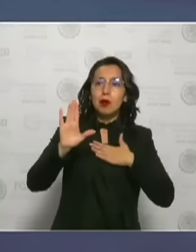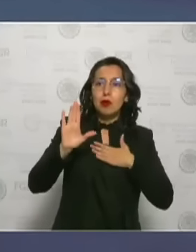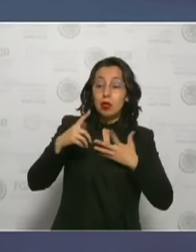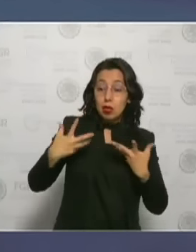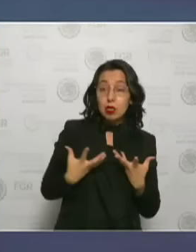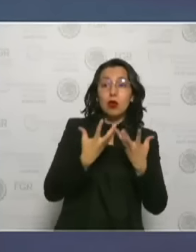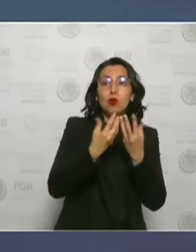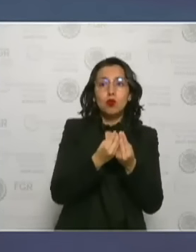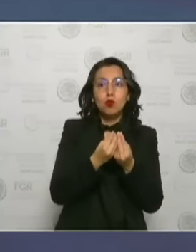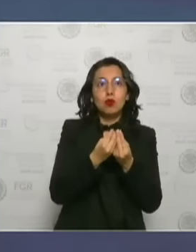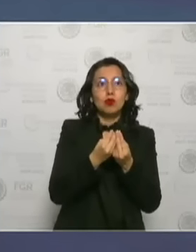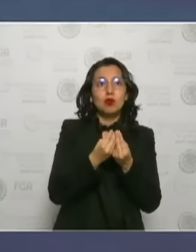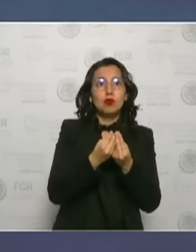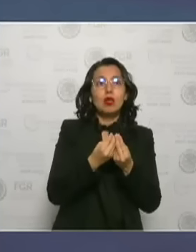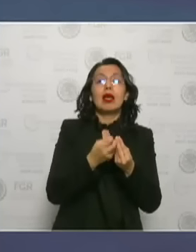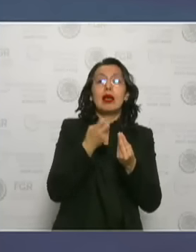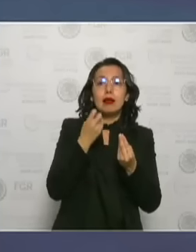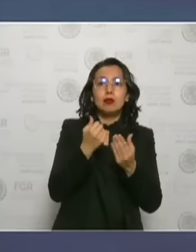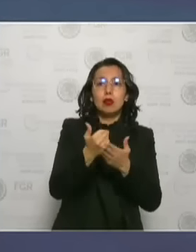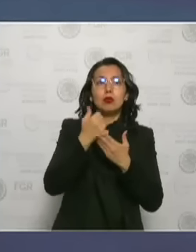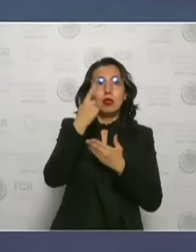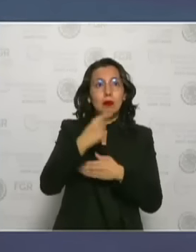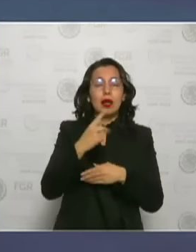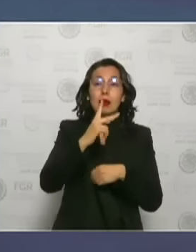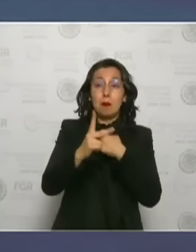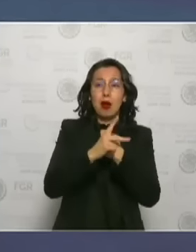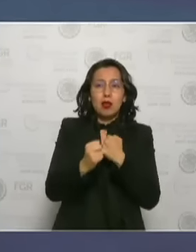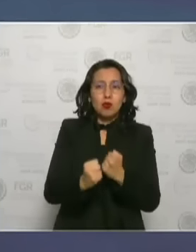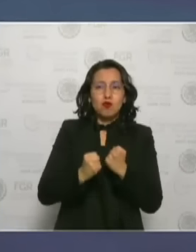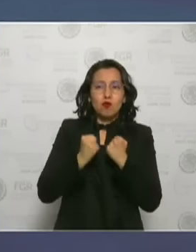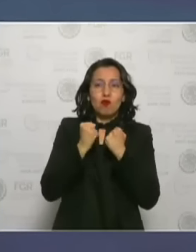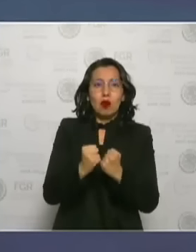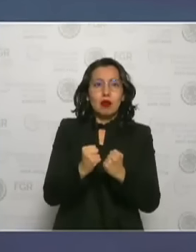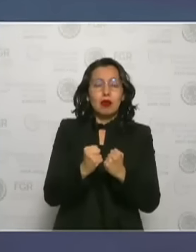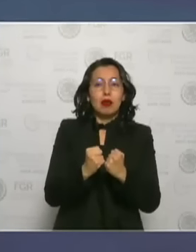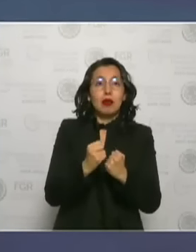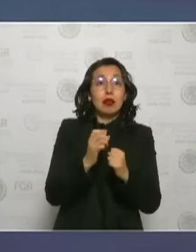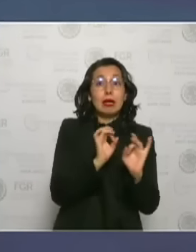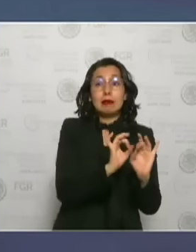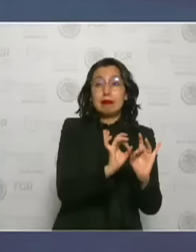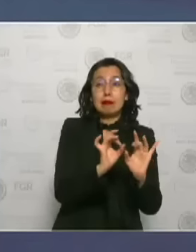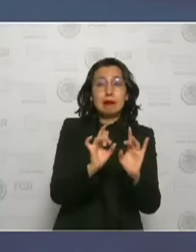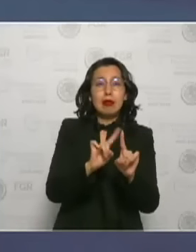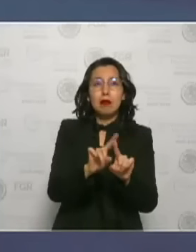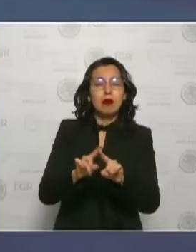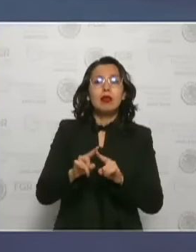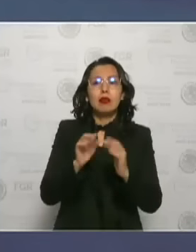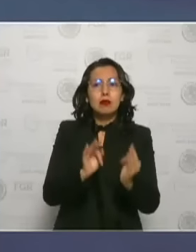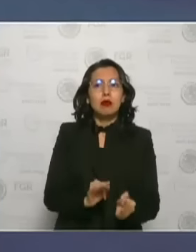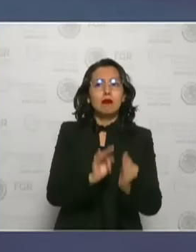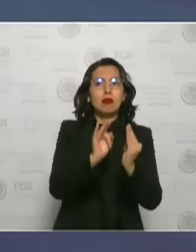y juntas hacemos un estado mexicano fuerte que puede enfrentar el gran reto de dar justicia,